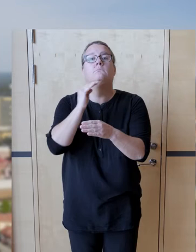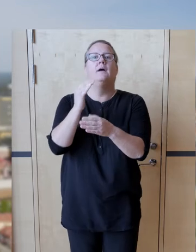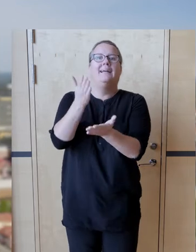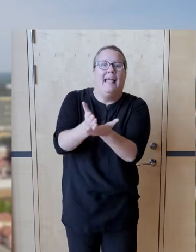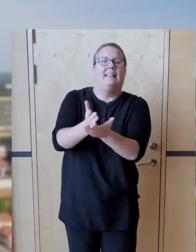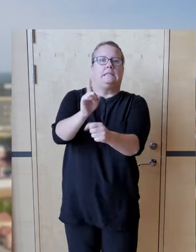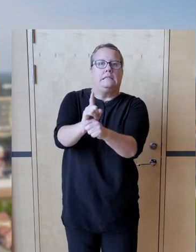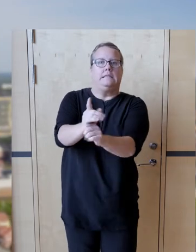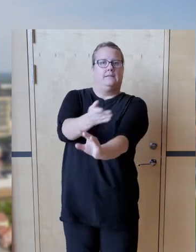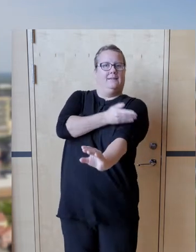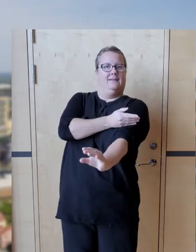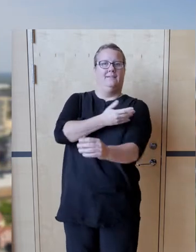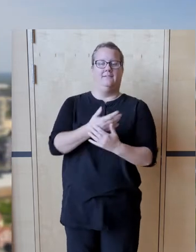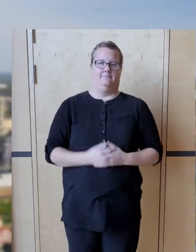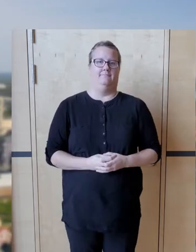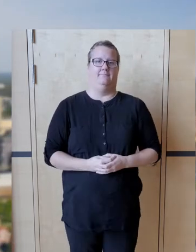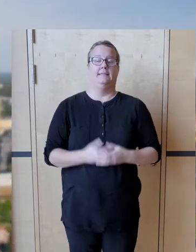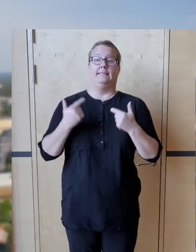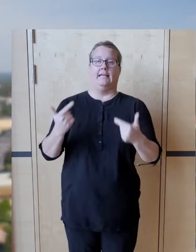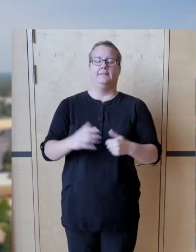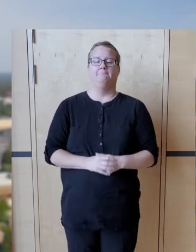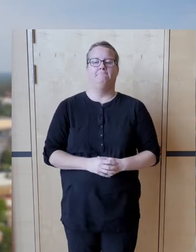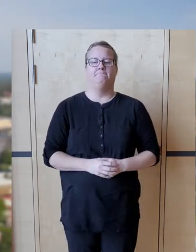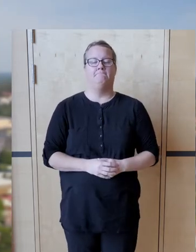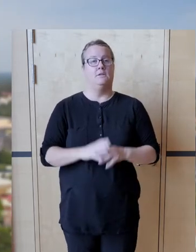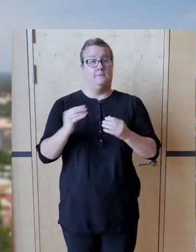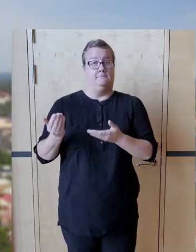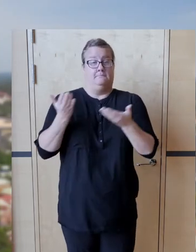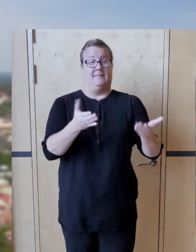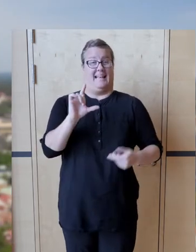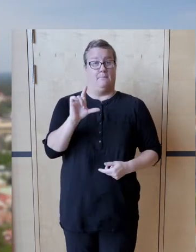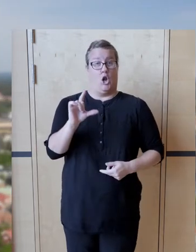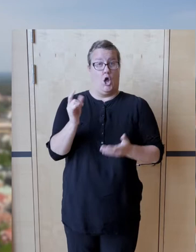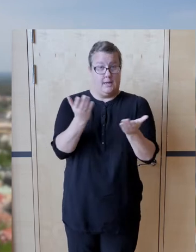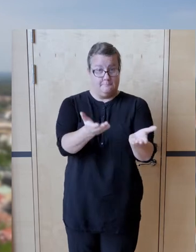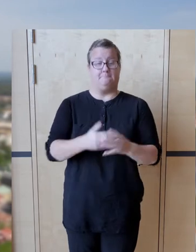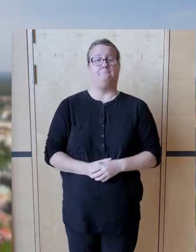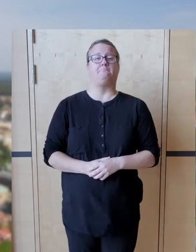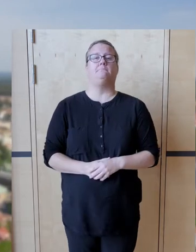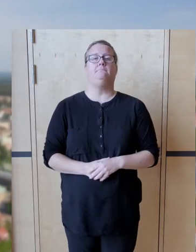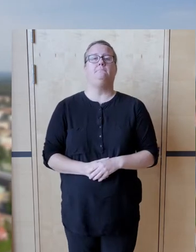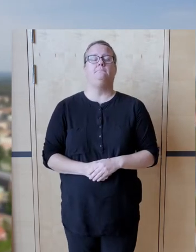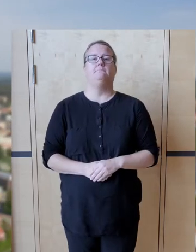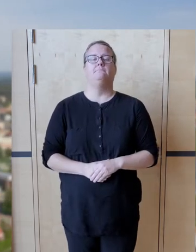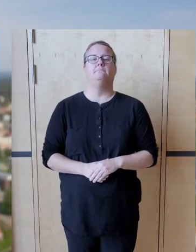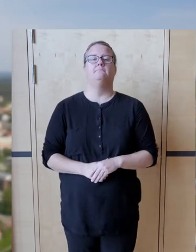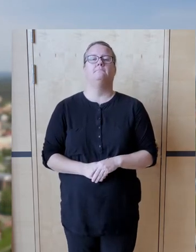Tack ska du ha Tack ska du ha David Christina soldan liberalernas gruppledare för hans brettschneider Varsågod Tack